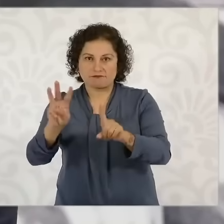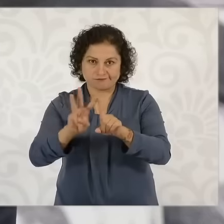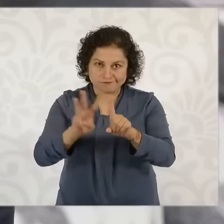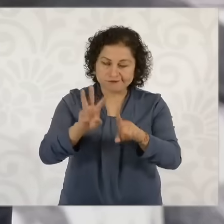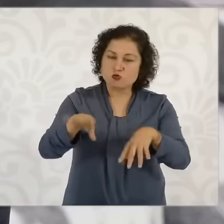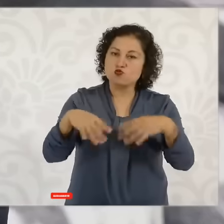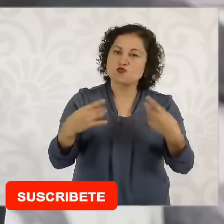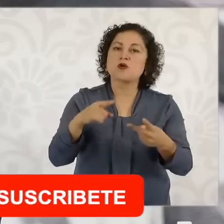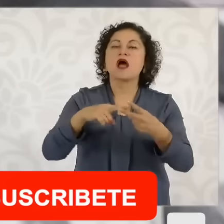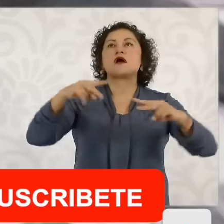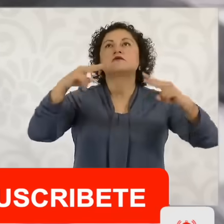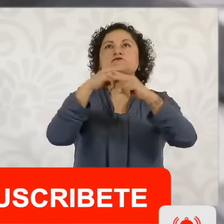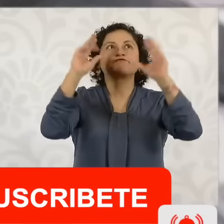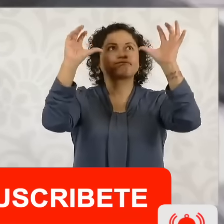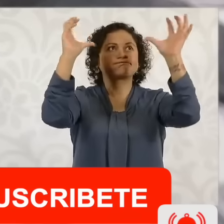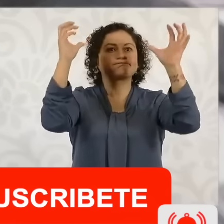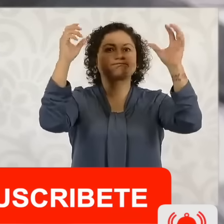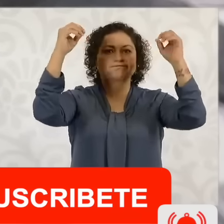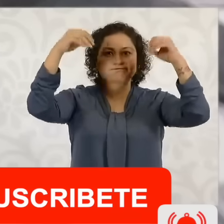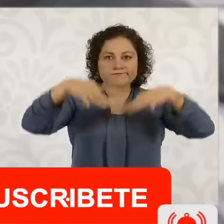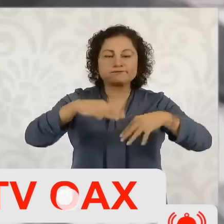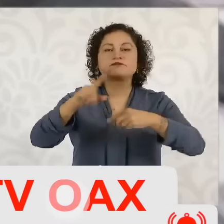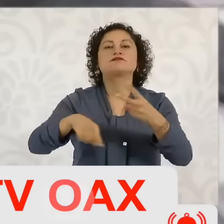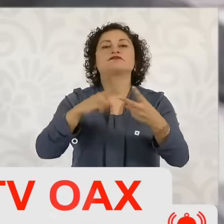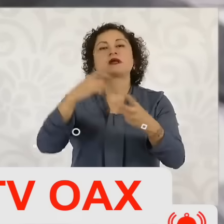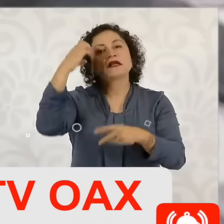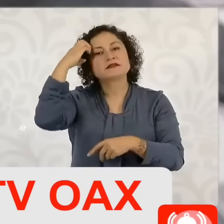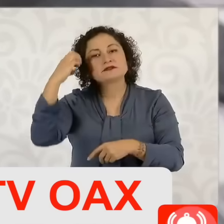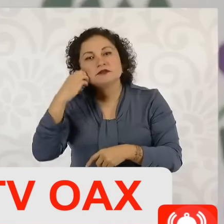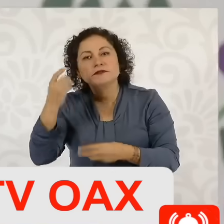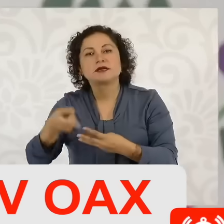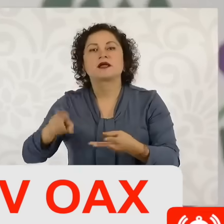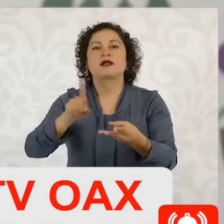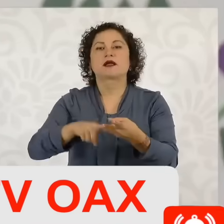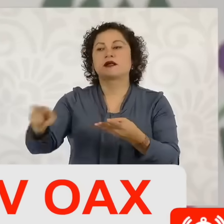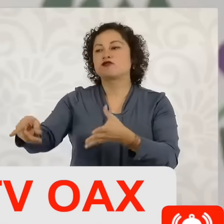estacionamiento libre para todos los vehículos, servicio room service para los cuartos, renta de